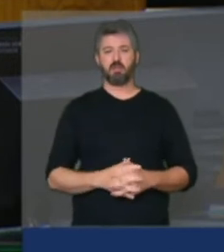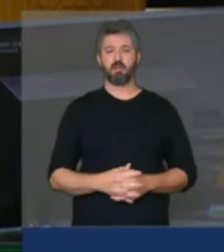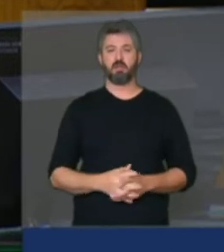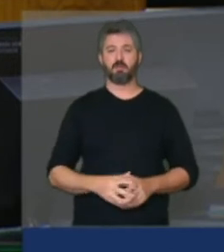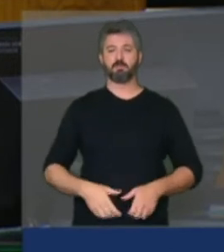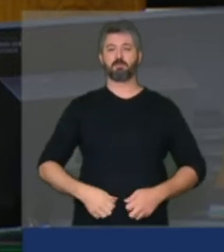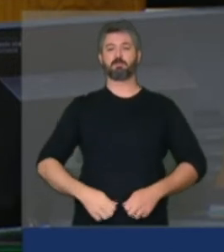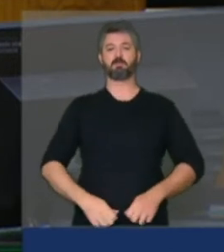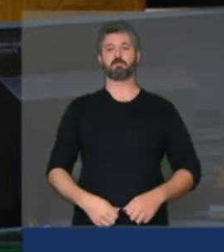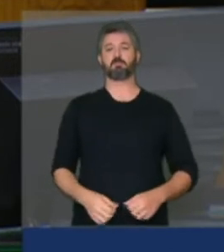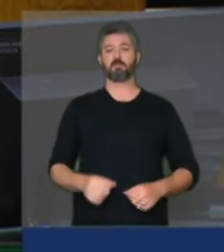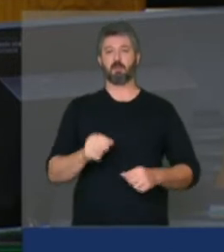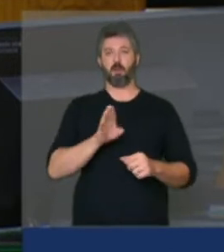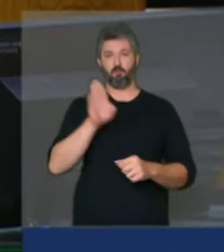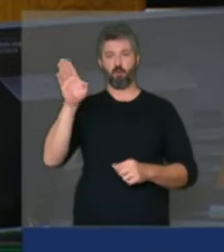ES. BOM, NESSE MOMENTO ENTÃO NÓS VAMOS AGORA A MINAS